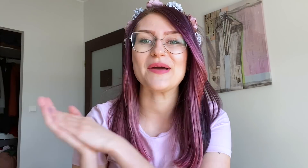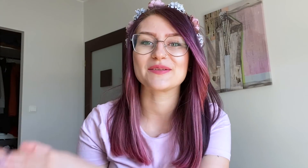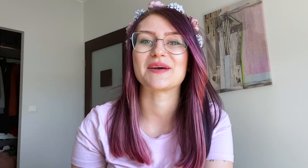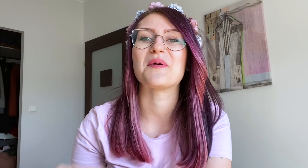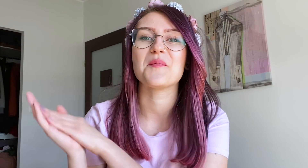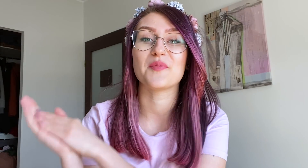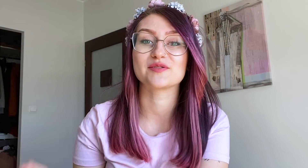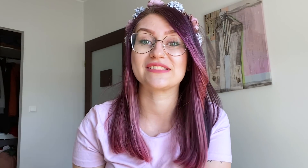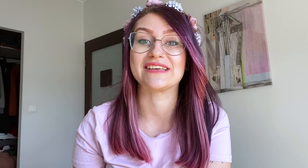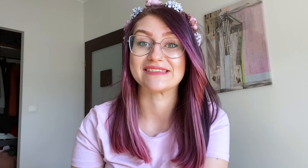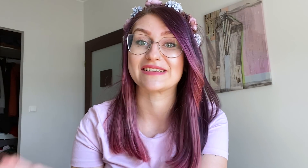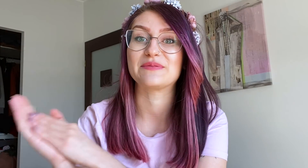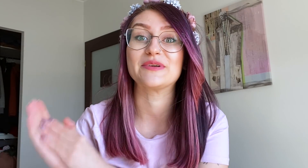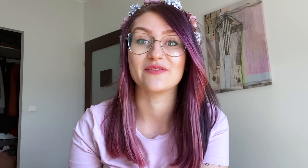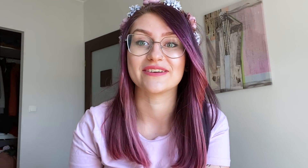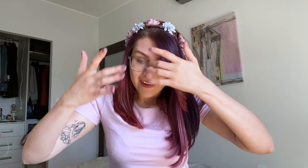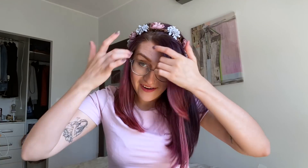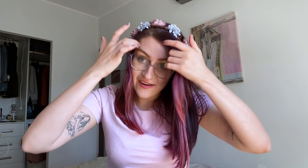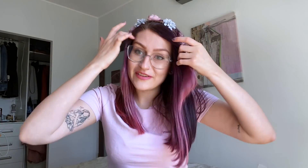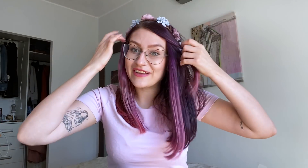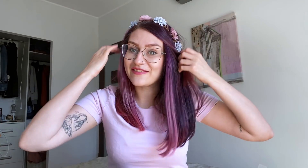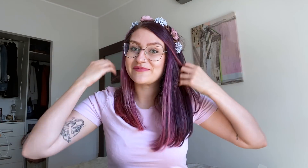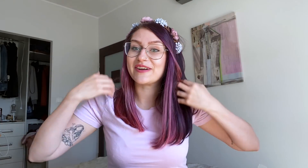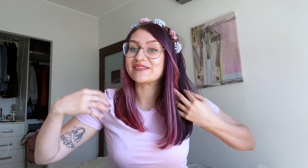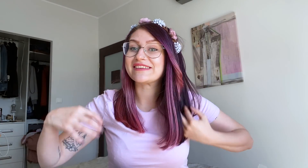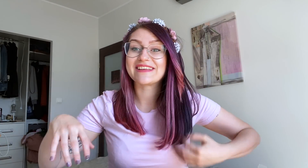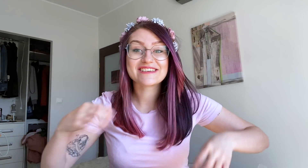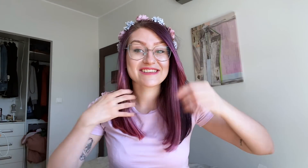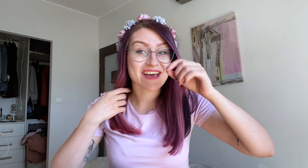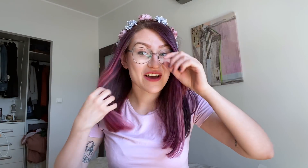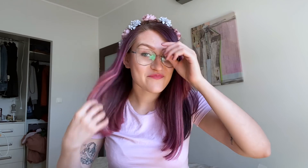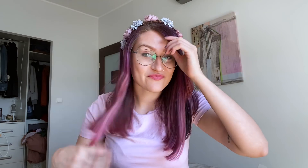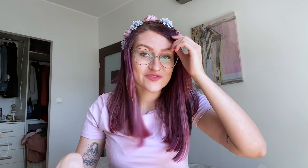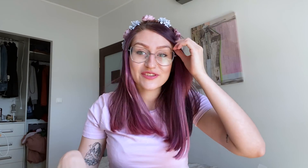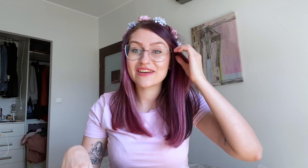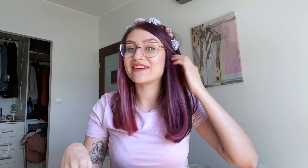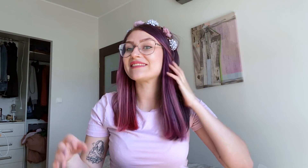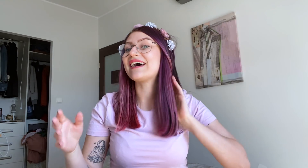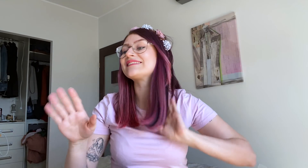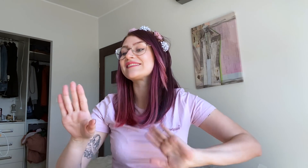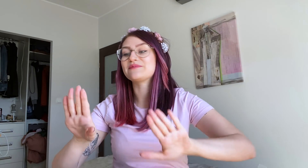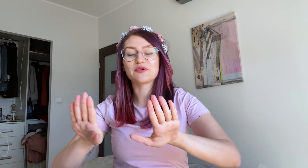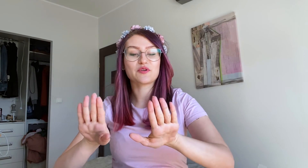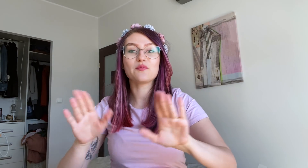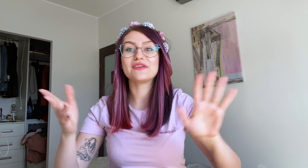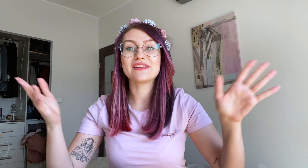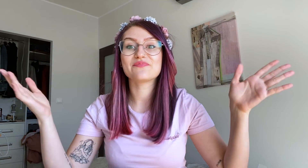PJM - polski język migowy. Ooo... witam Was bardzo serdecznie. Co ta kwarantanna ze mną robi?